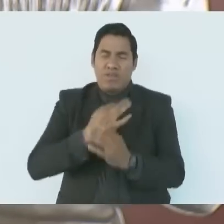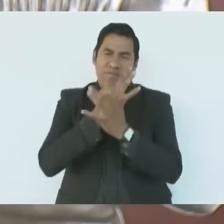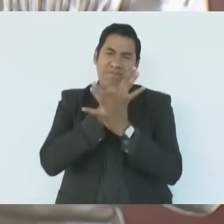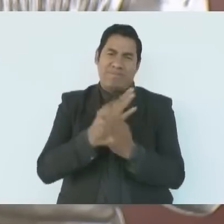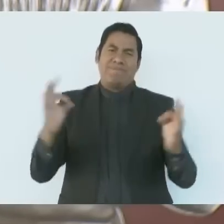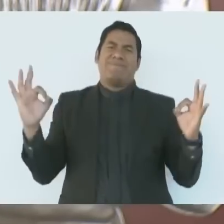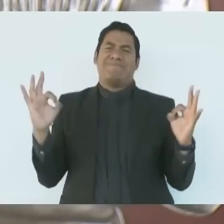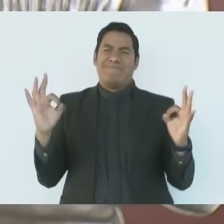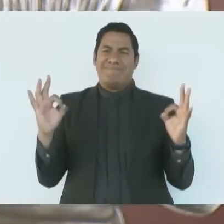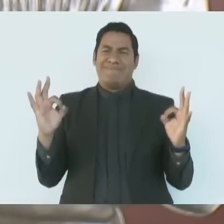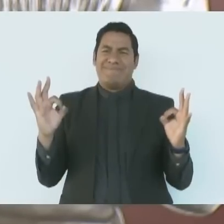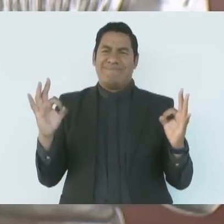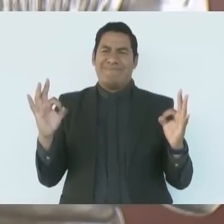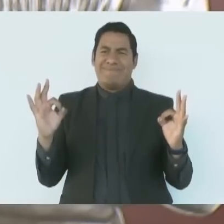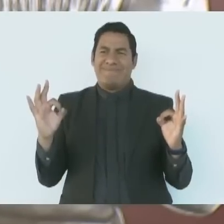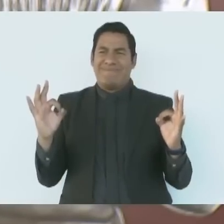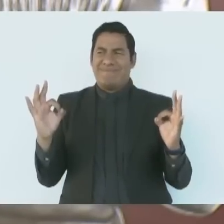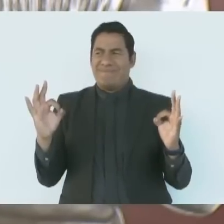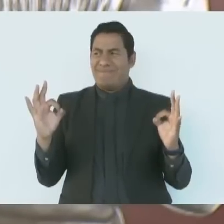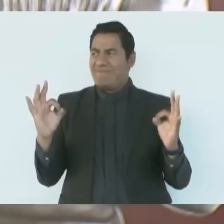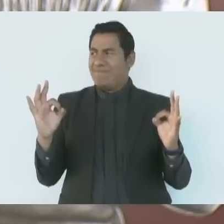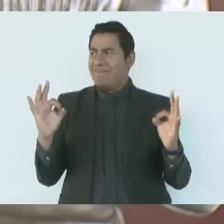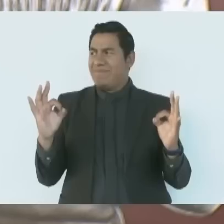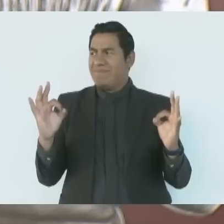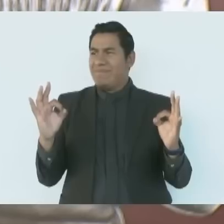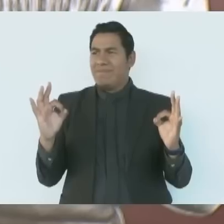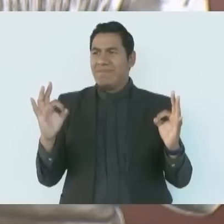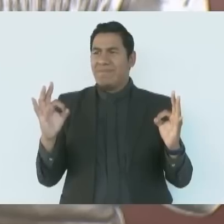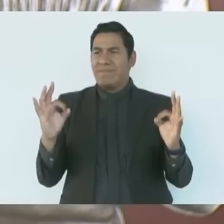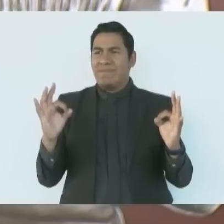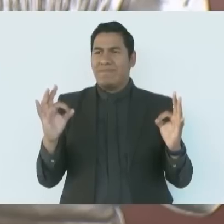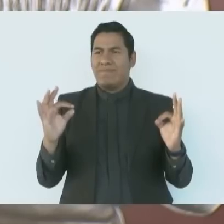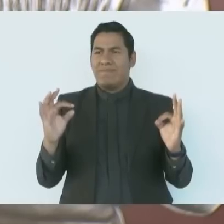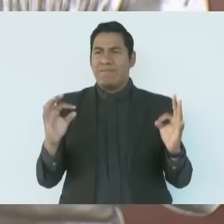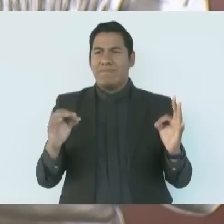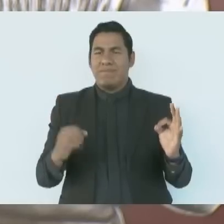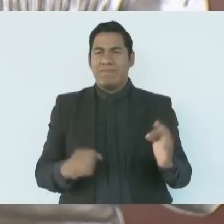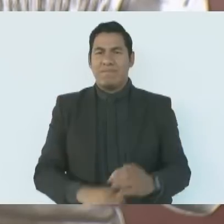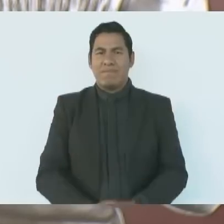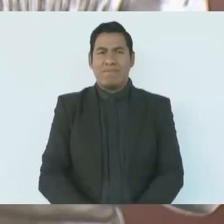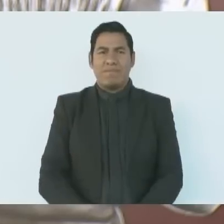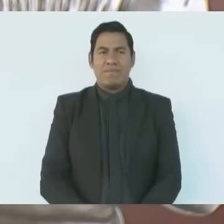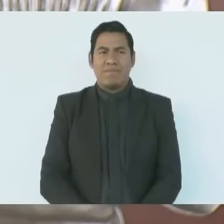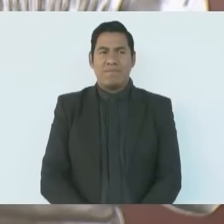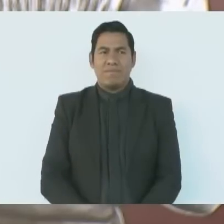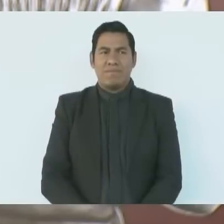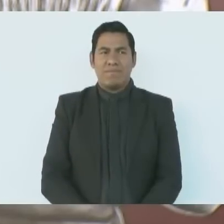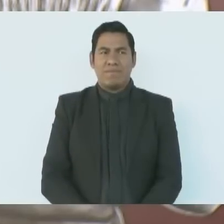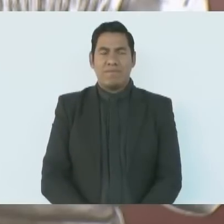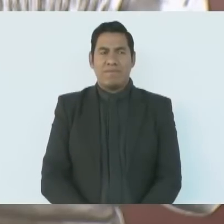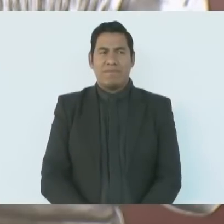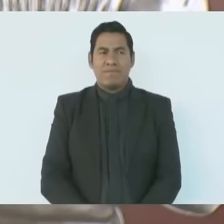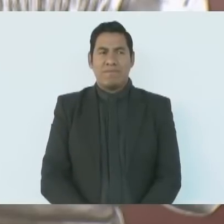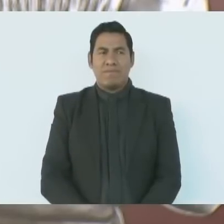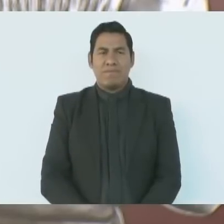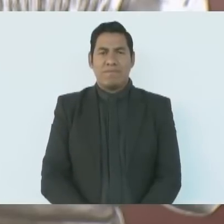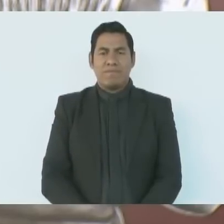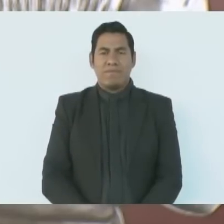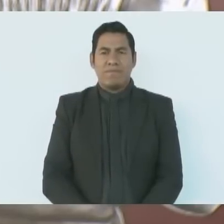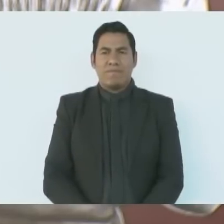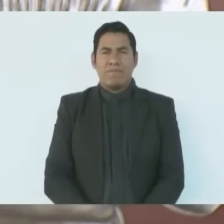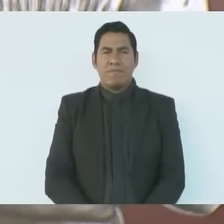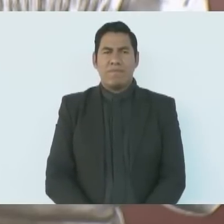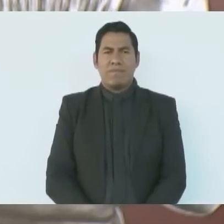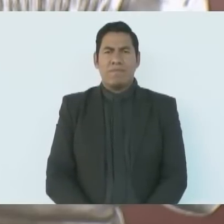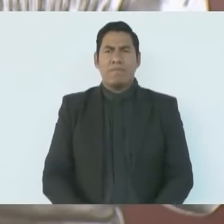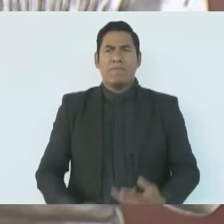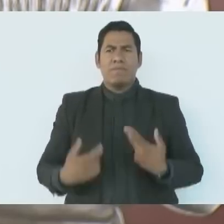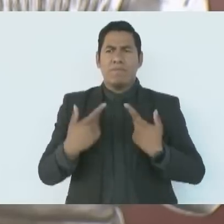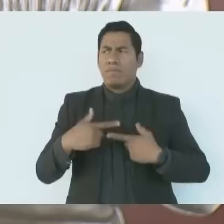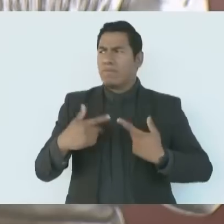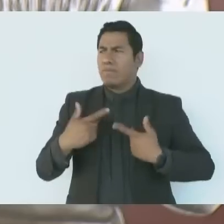mexical de los adultos mayores que están en terapia intensiva y que no pueden cobrar sus